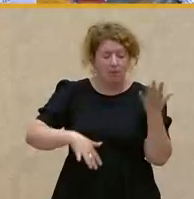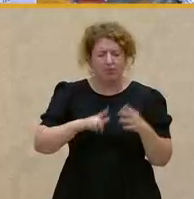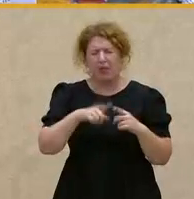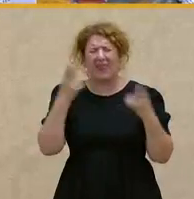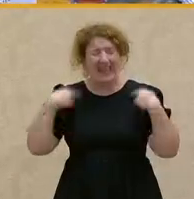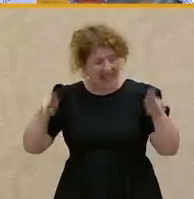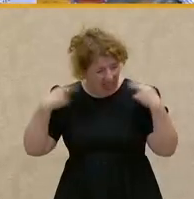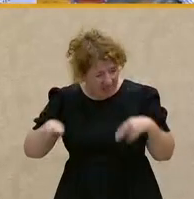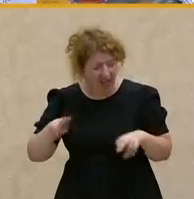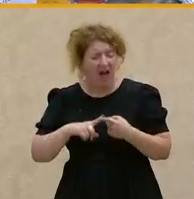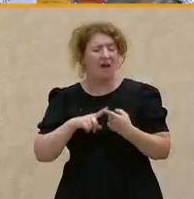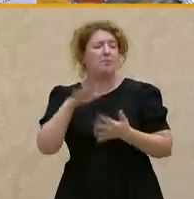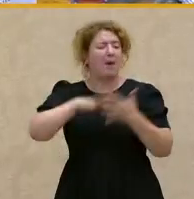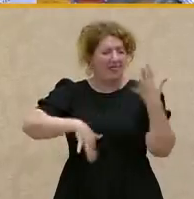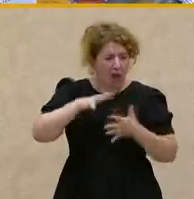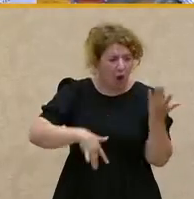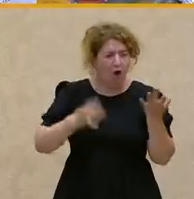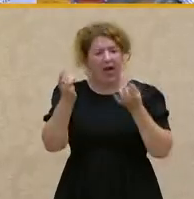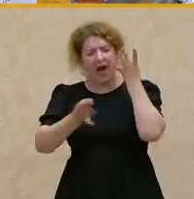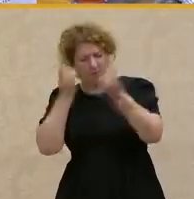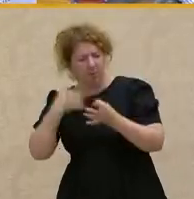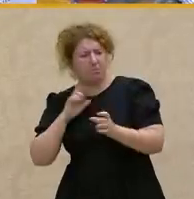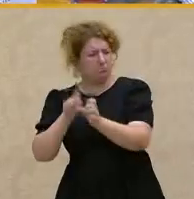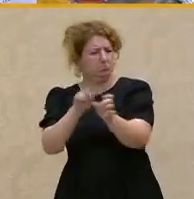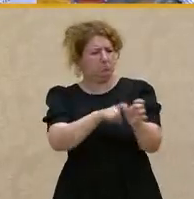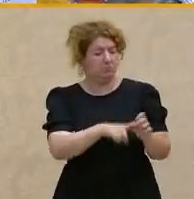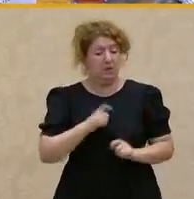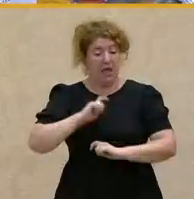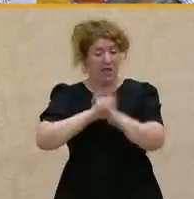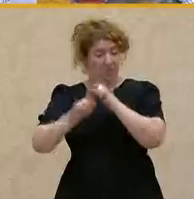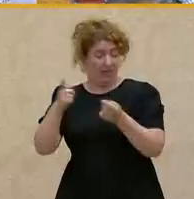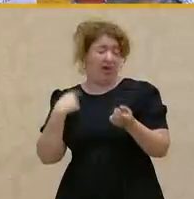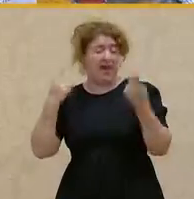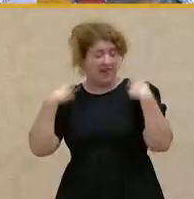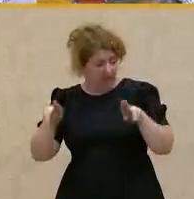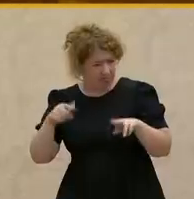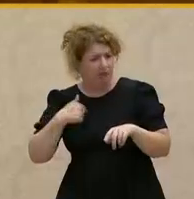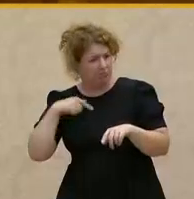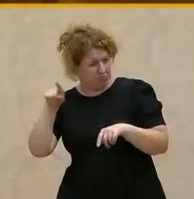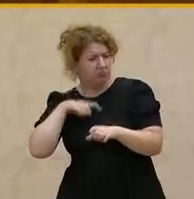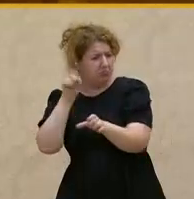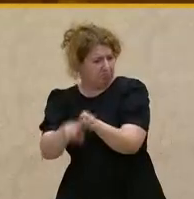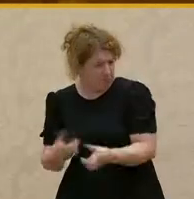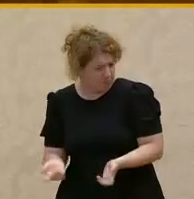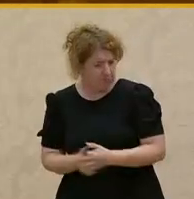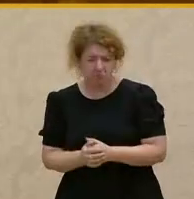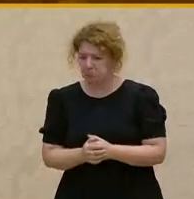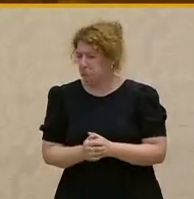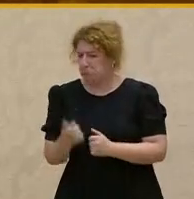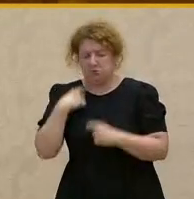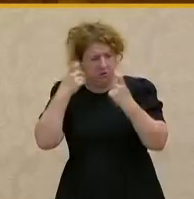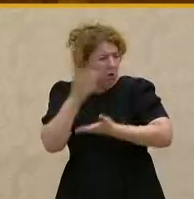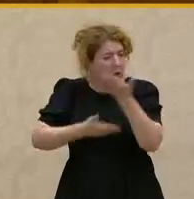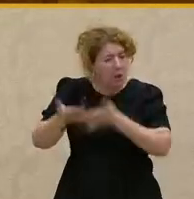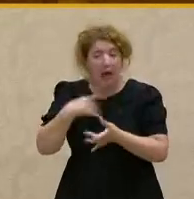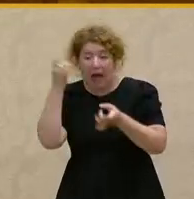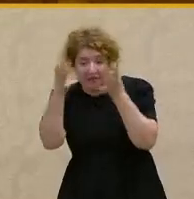actividades. También soy socia de la asociación de Lleida e intento colaborar, hacer actividades,